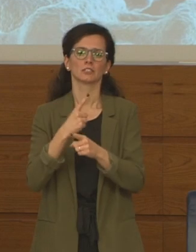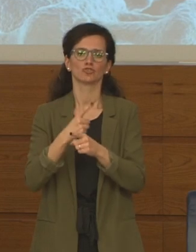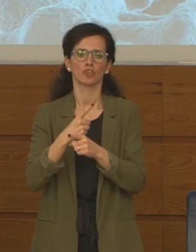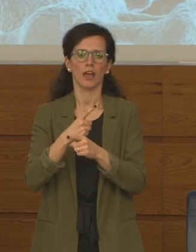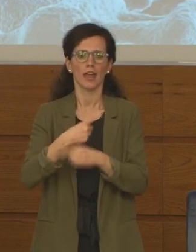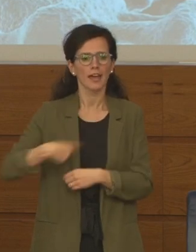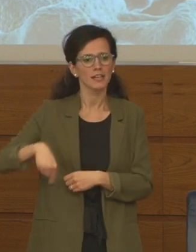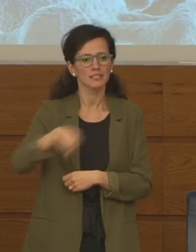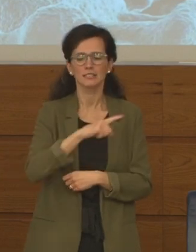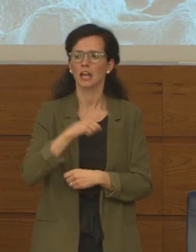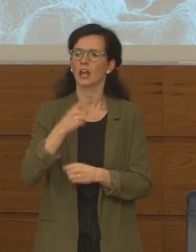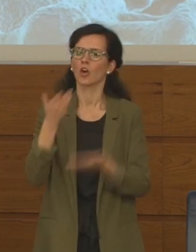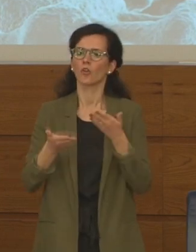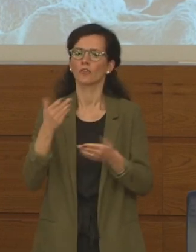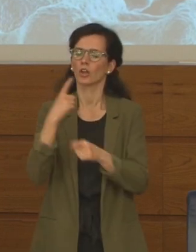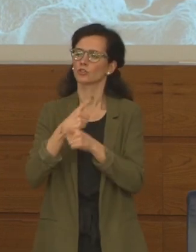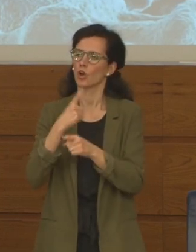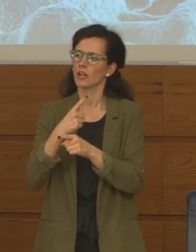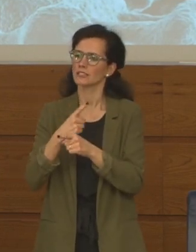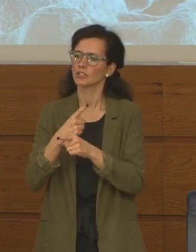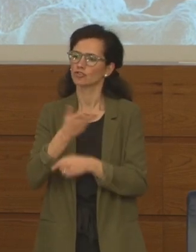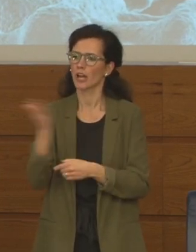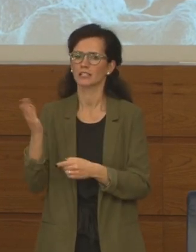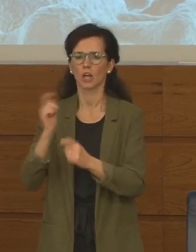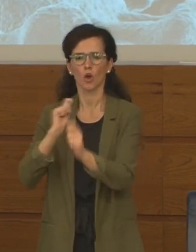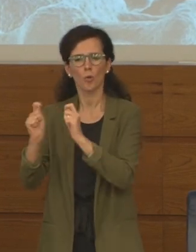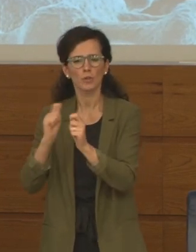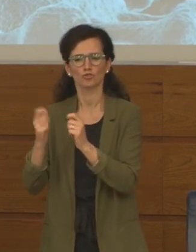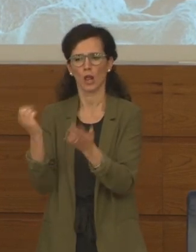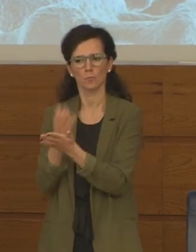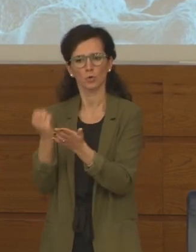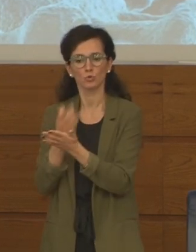rispetto al mondo produttivo quindi nel nostro Paese tutti coloro i quali